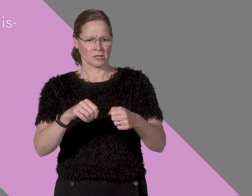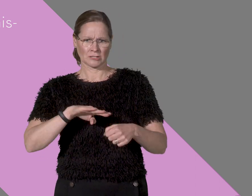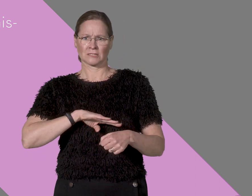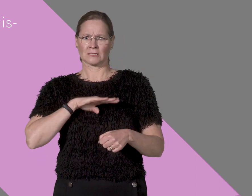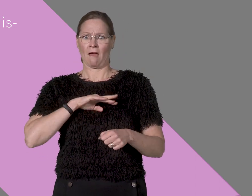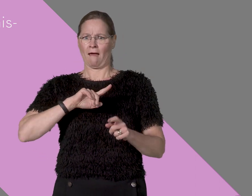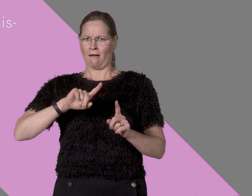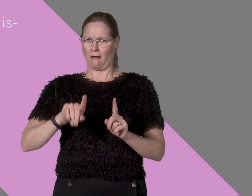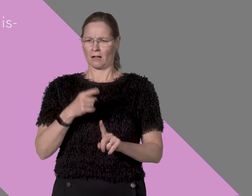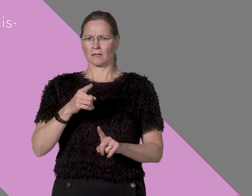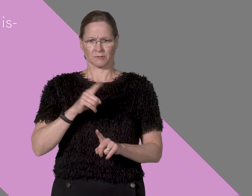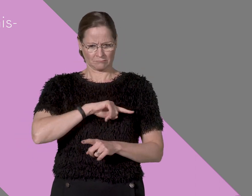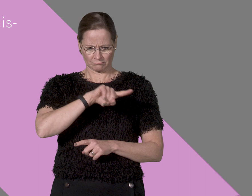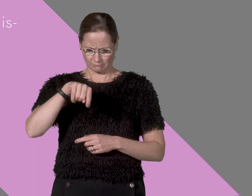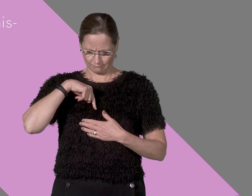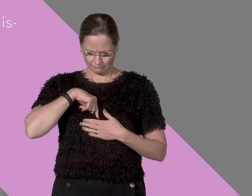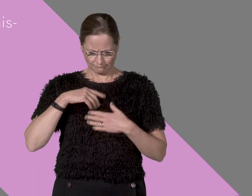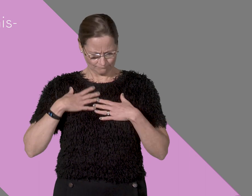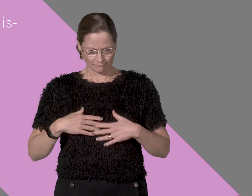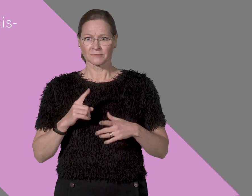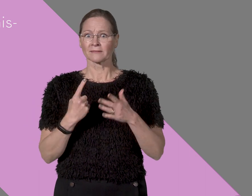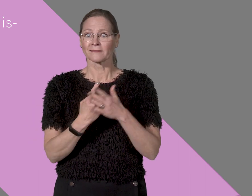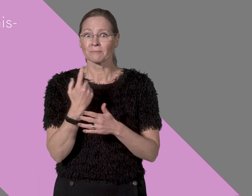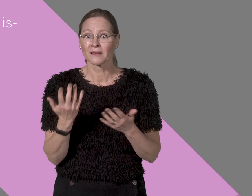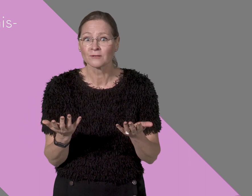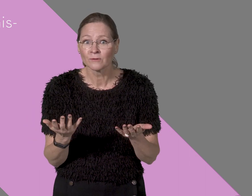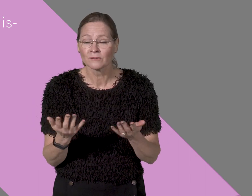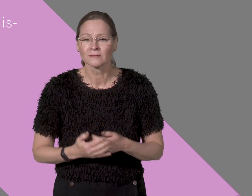Mitä meissä tapahtuu, kun murrosikä alkaa?